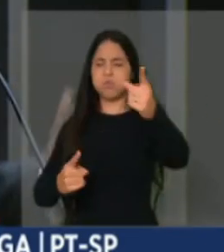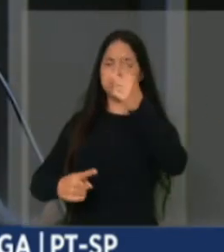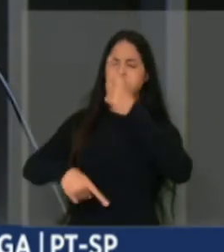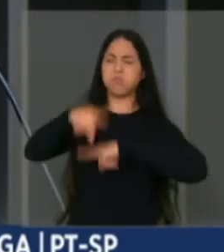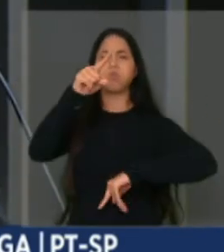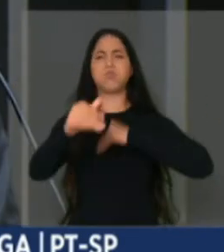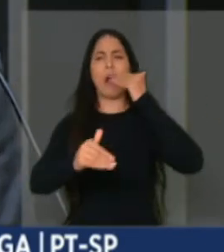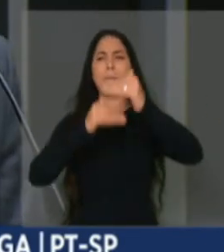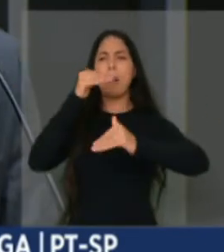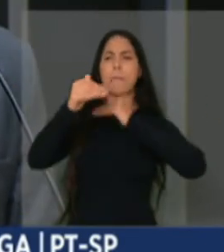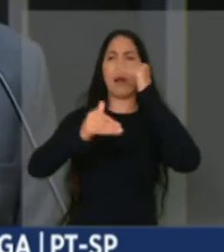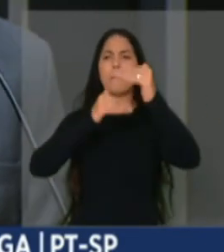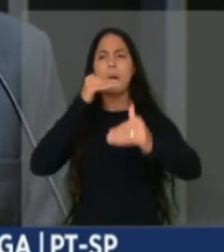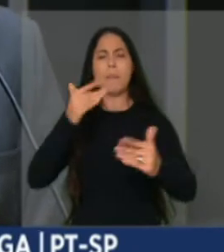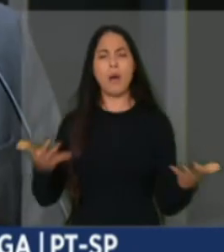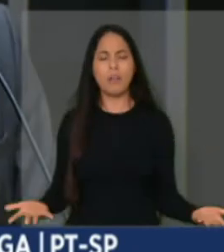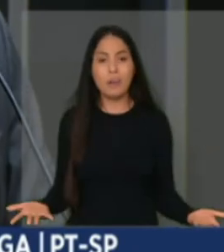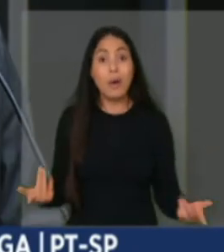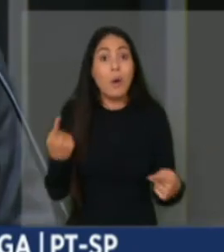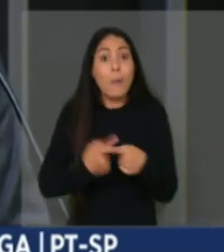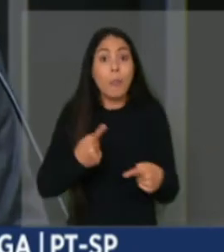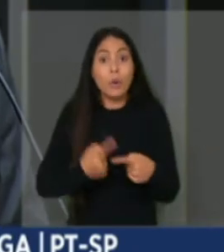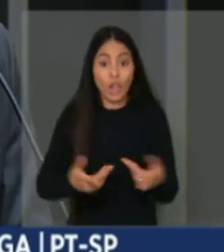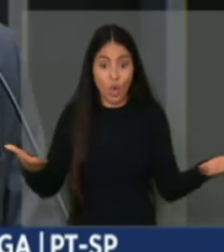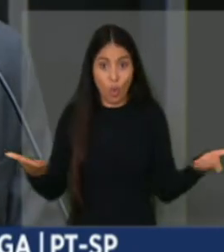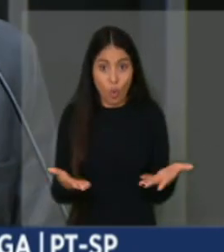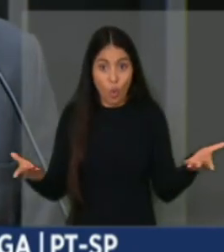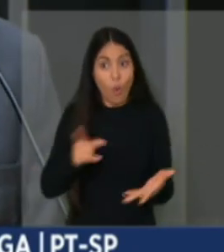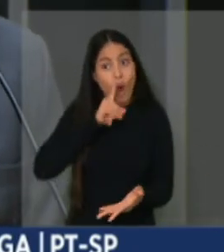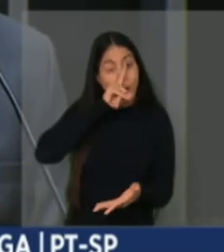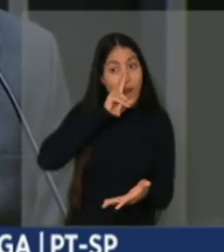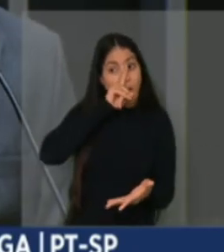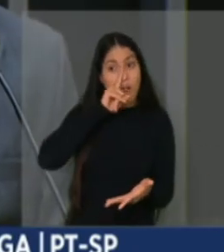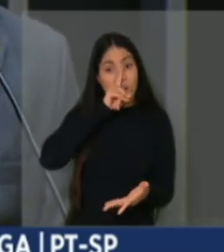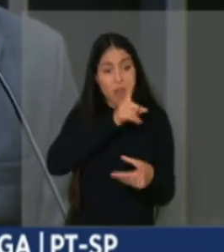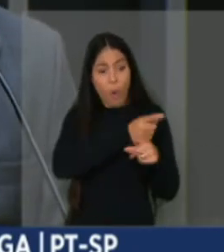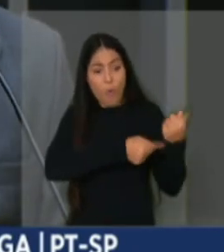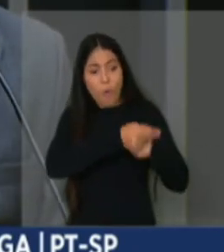DESSA LETARGIA E DA FORTE CRISE ECONÔMICA QUE VIVEMOS COM PREÇOS AUMENTANDO E NÃO A PRIVATIZAÇÃO DOS CORREIOS,